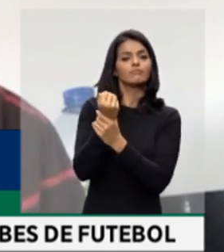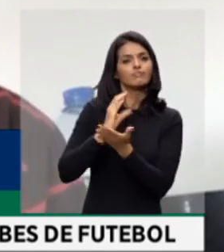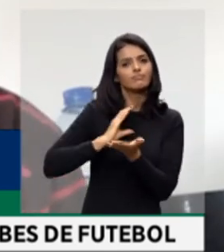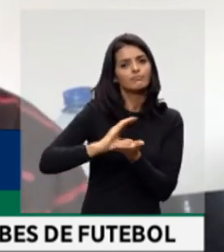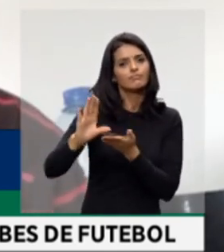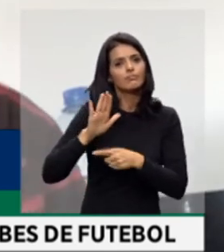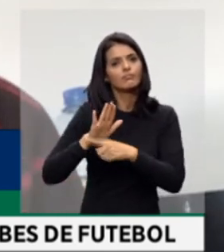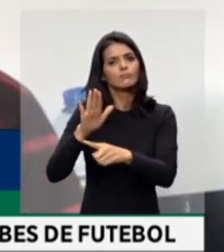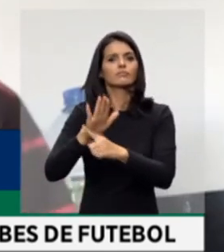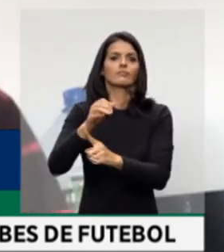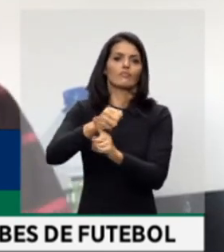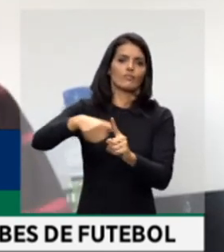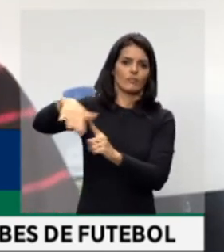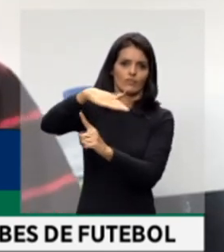DEPUTADO BOHN GASS, ESSA